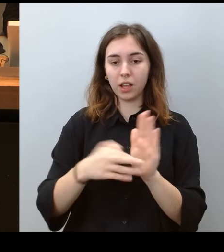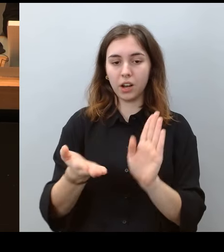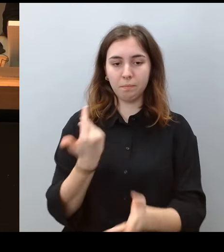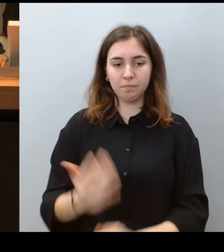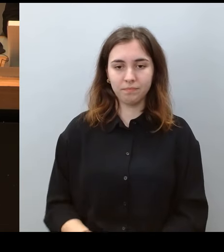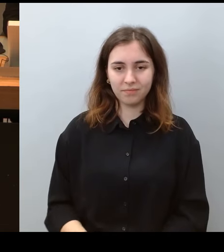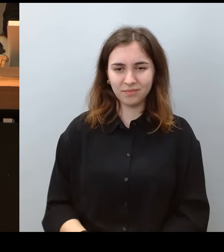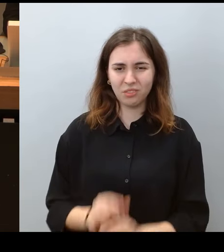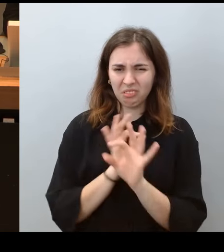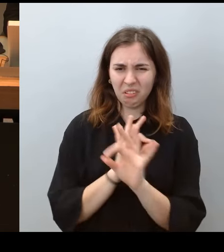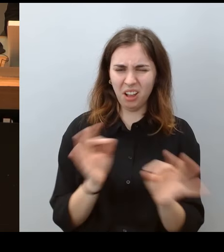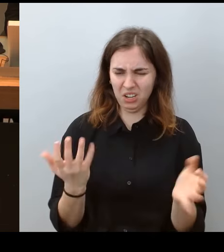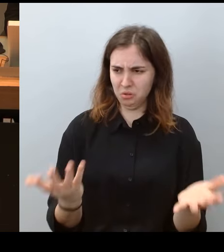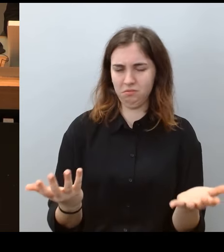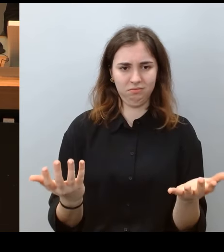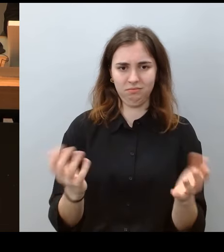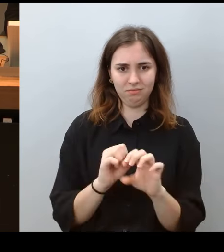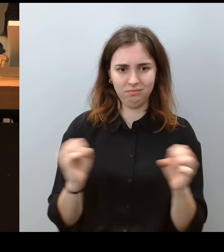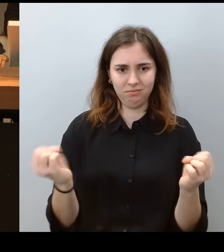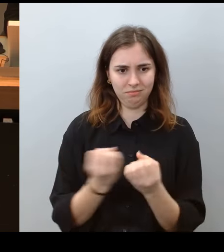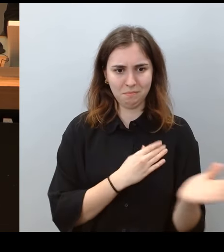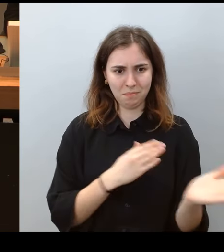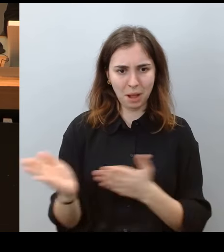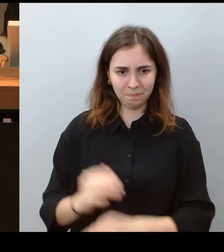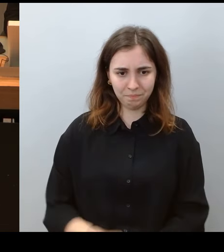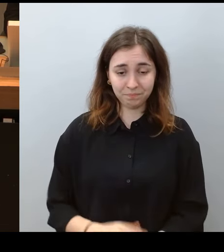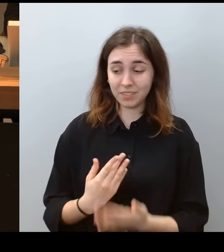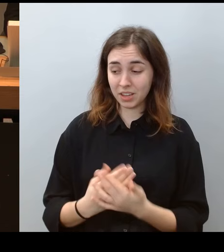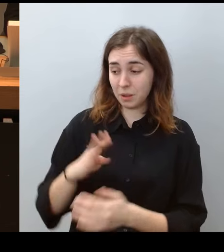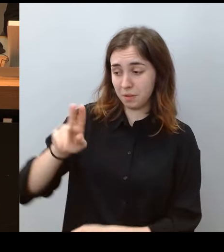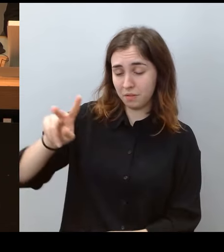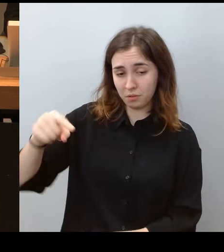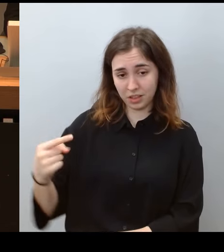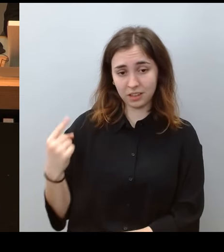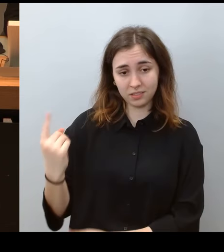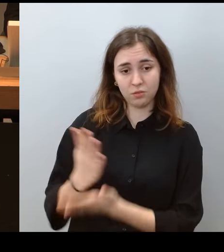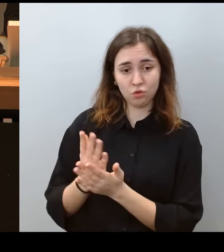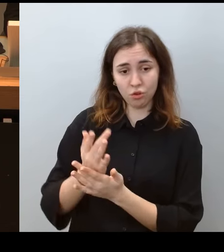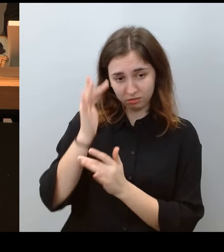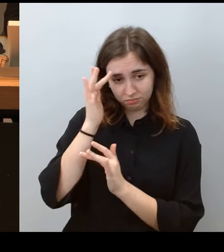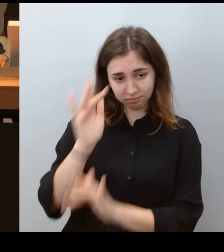Wir haben die Zusage der BVG dafür. Vielen Dank, Frau Kiziltepe, dass die